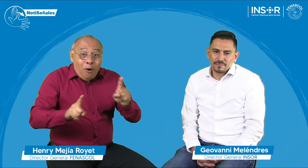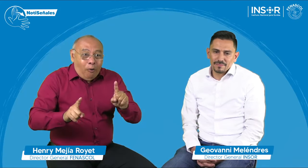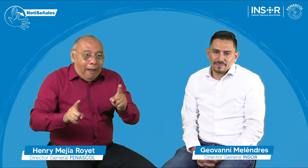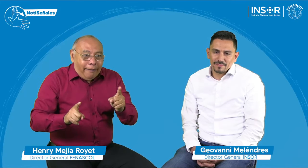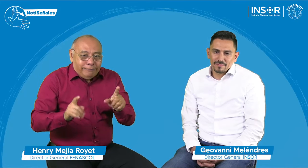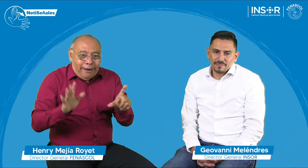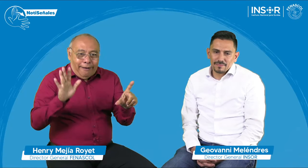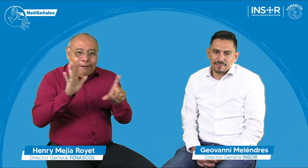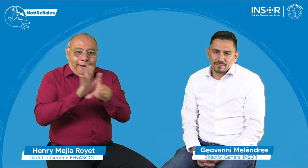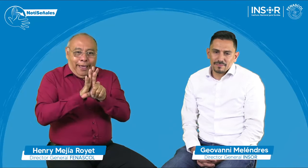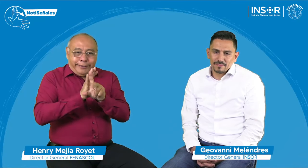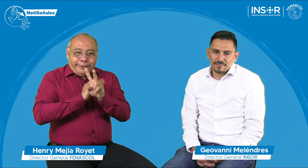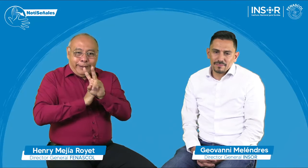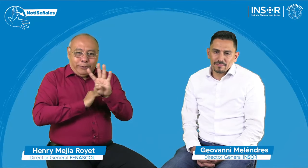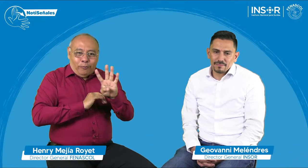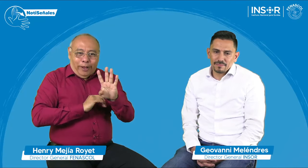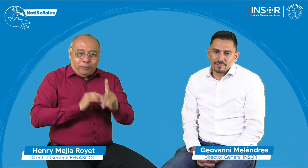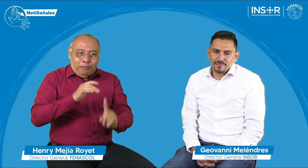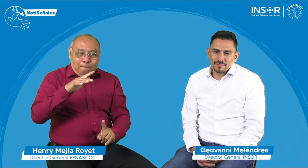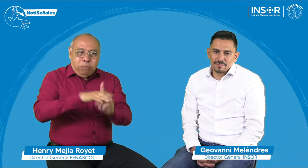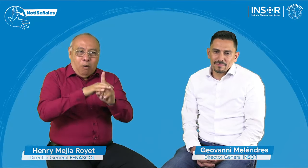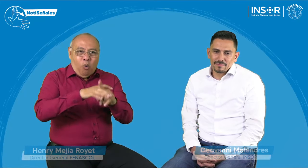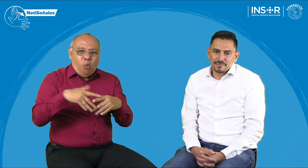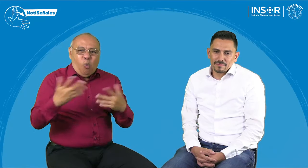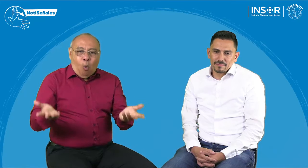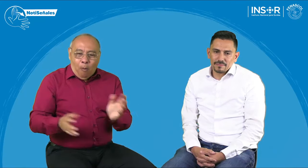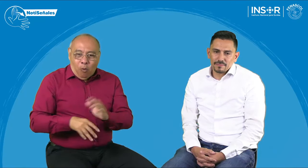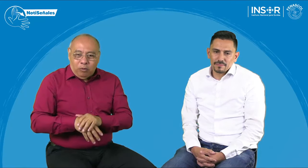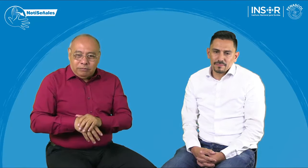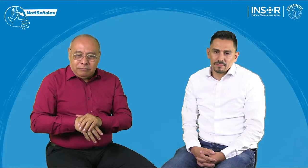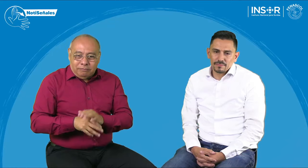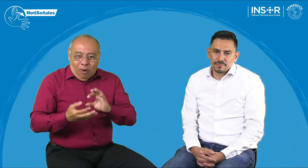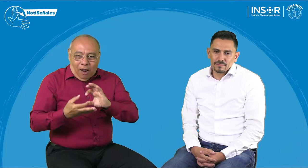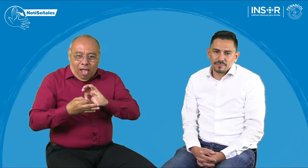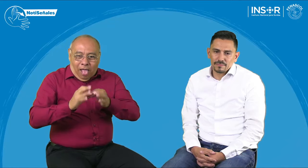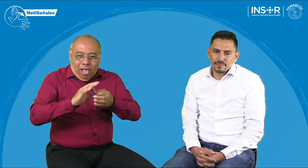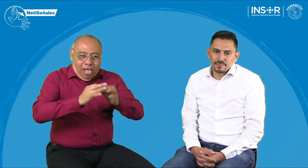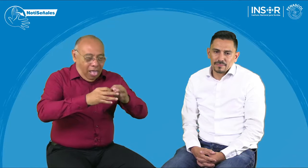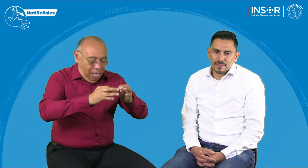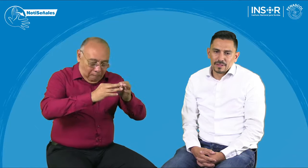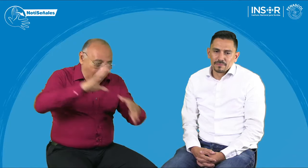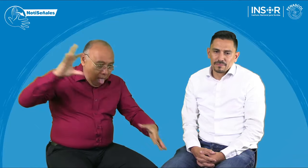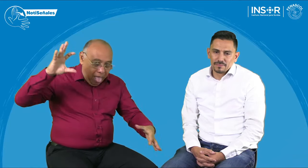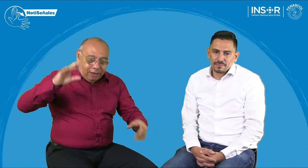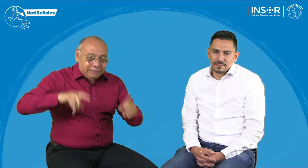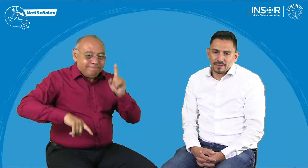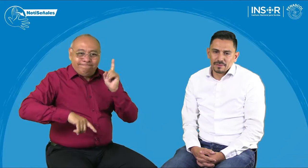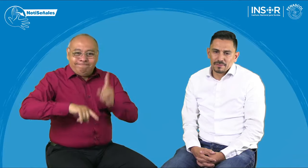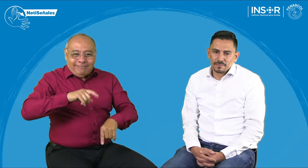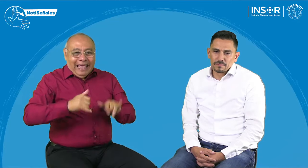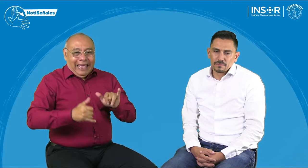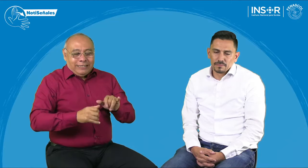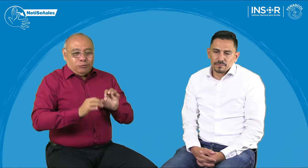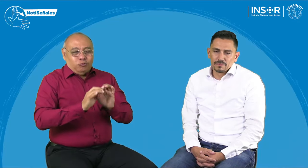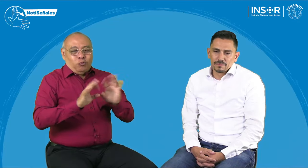existieran no existiría tampoco Fenascol y no existiera el tema por ejemplo de la ley tres